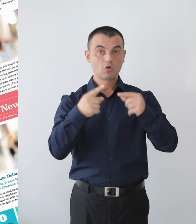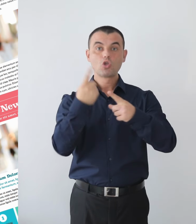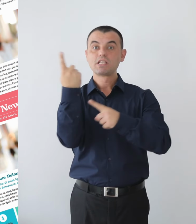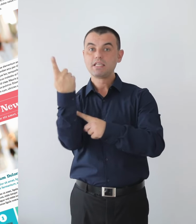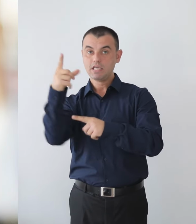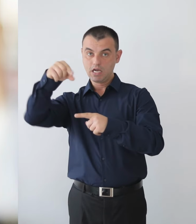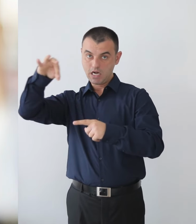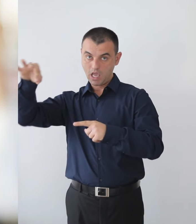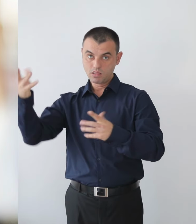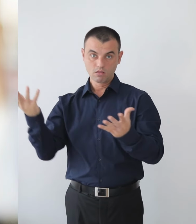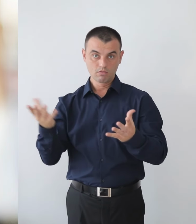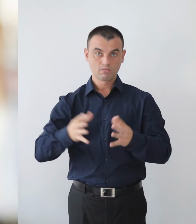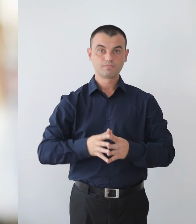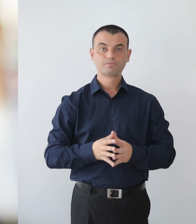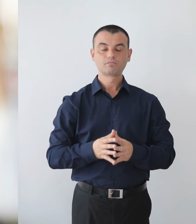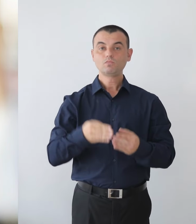веднъж само на един клиент.